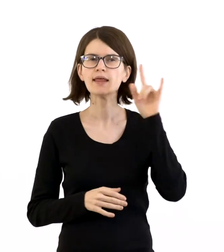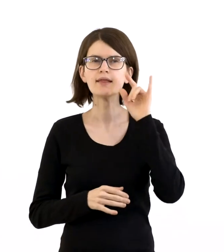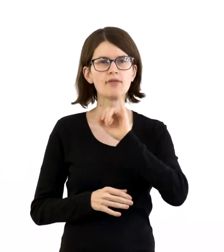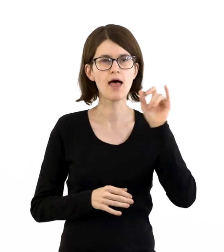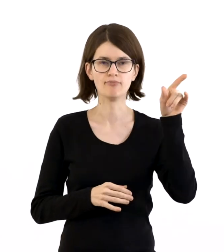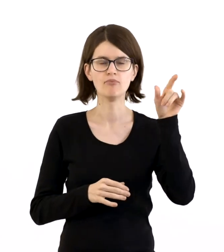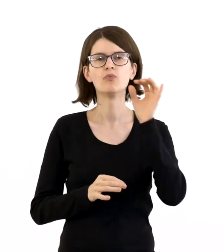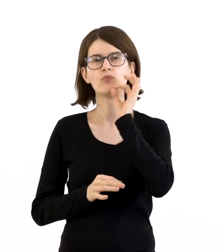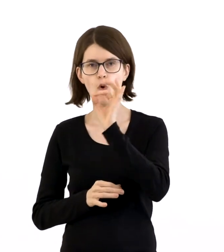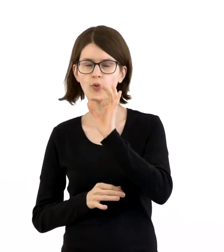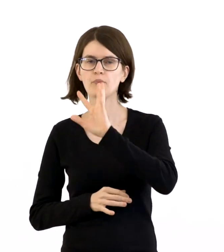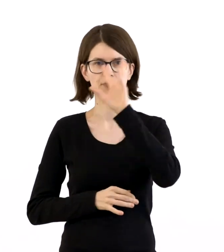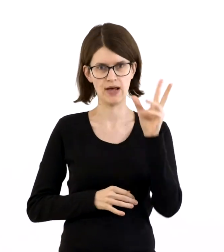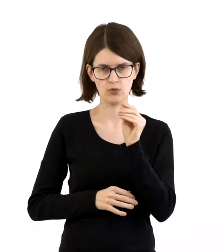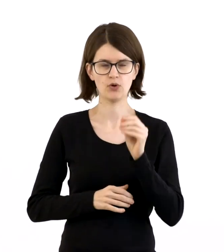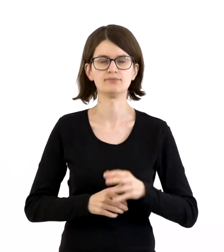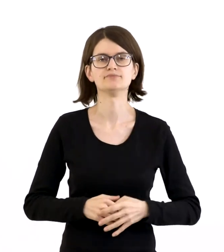Idee według Platona były dobre i piękne.